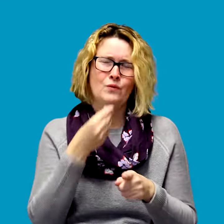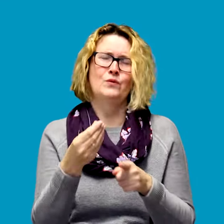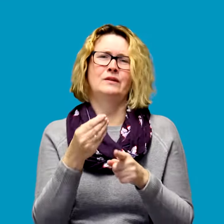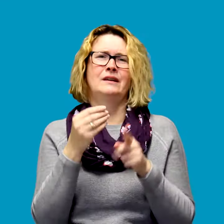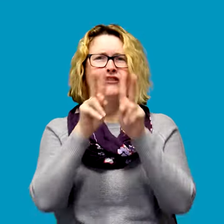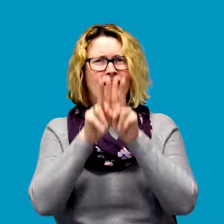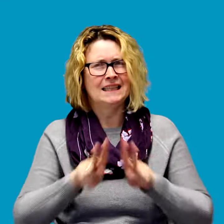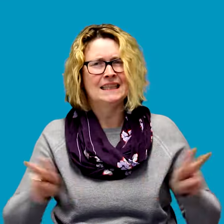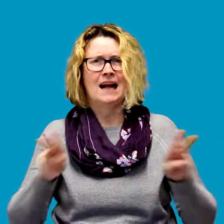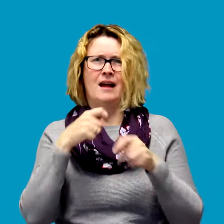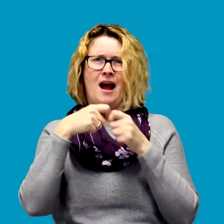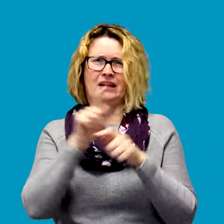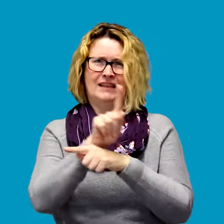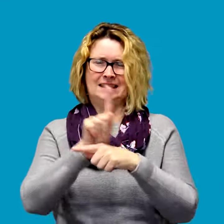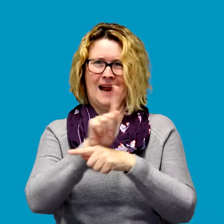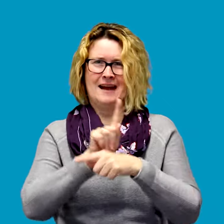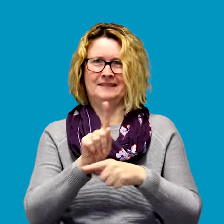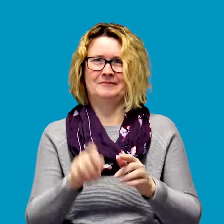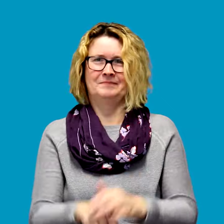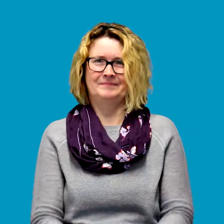... eine schöne, friedliche Adventszeit!